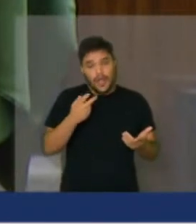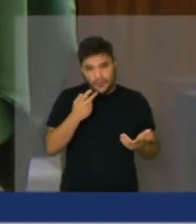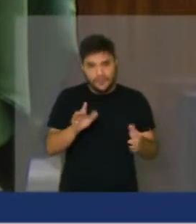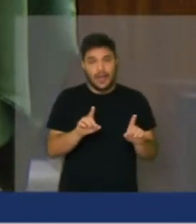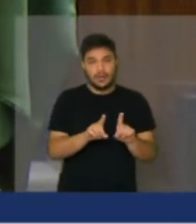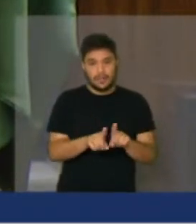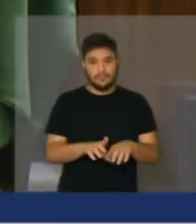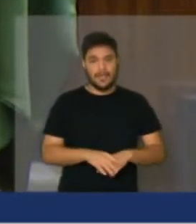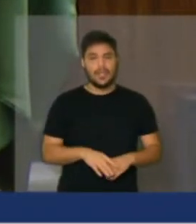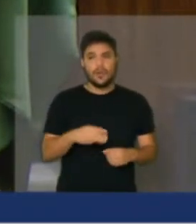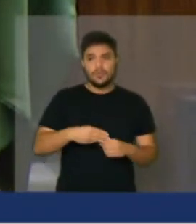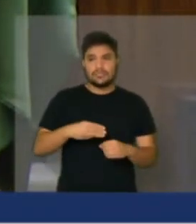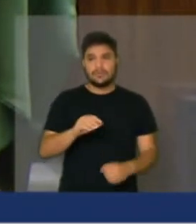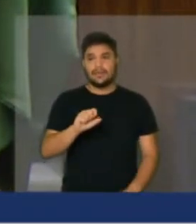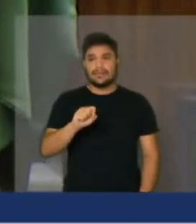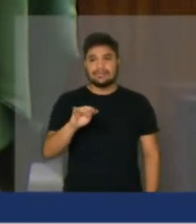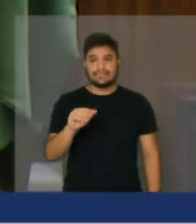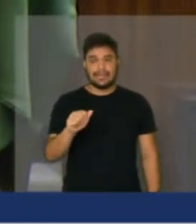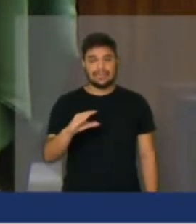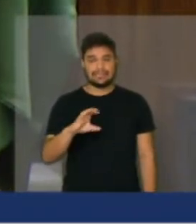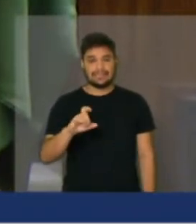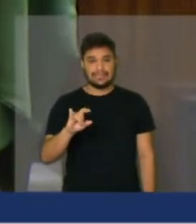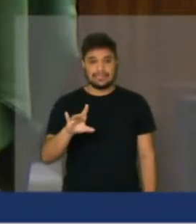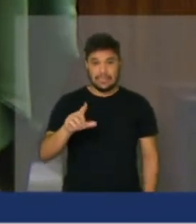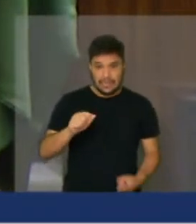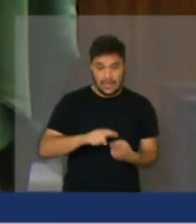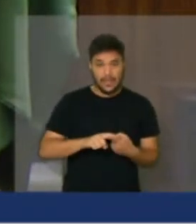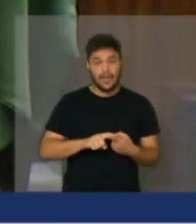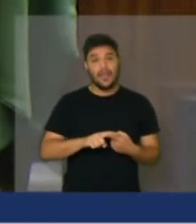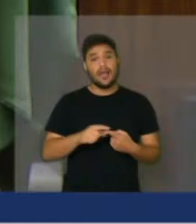MUNICÍPIO DE SANTA CECÍLIA ESTAVA AQUI ESSA SEMANA O PREFEITO JOÃO. ELE FEZ UM